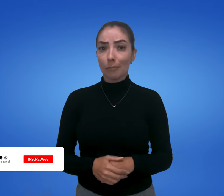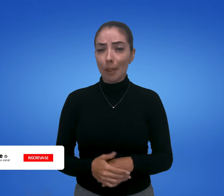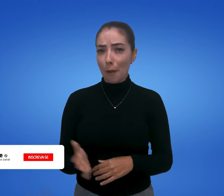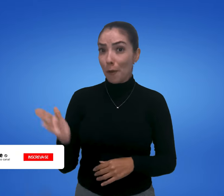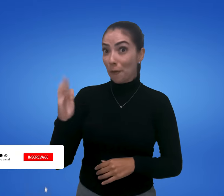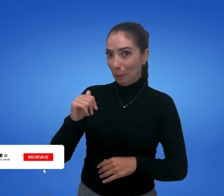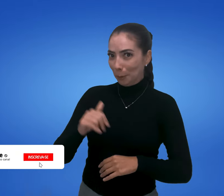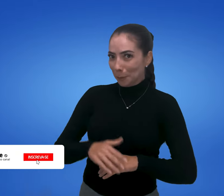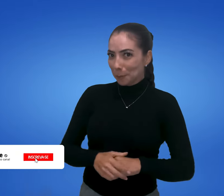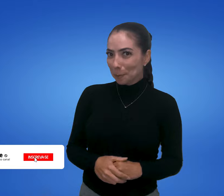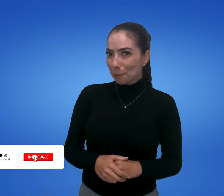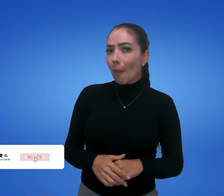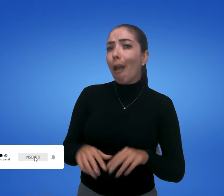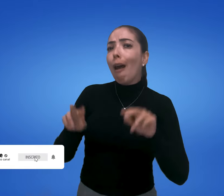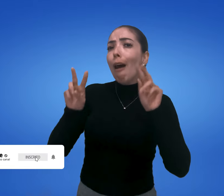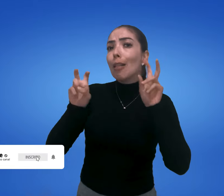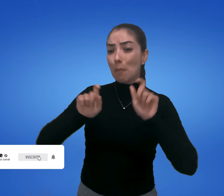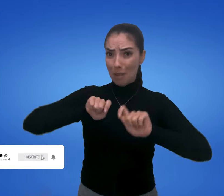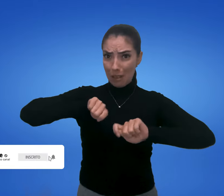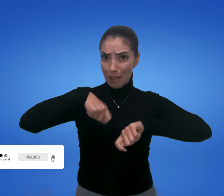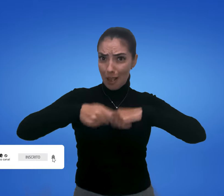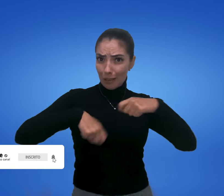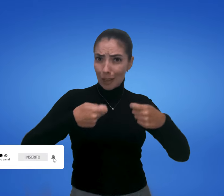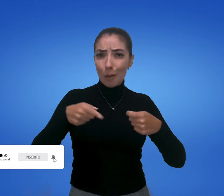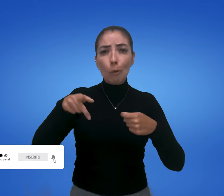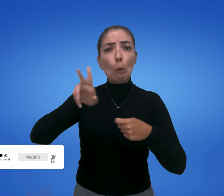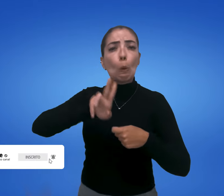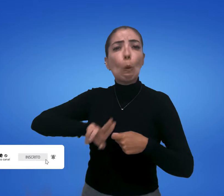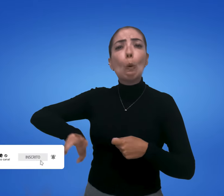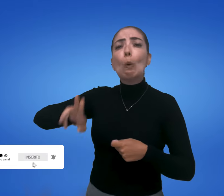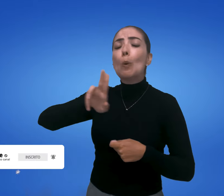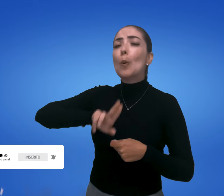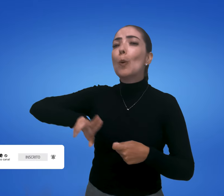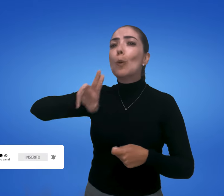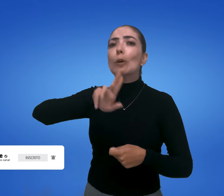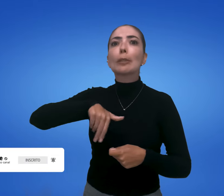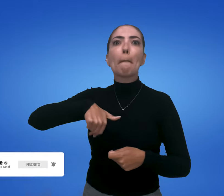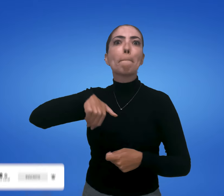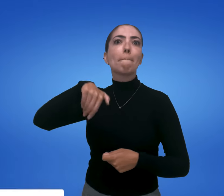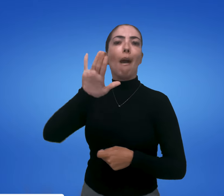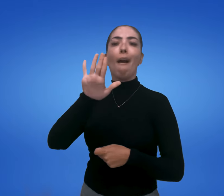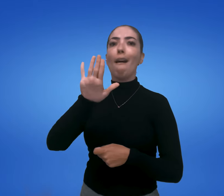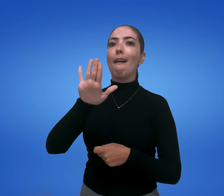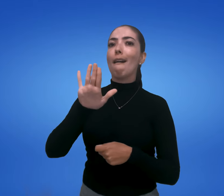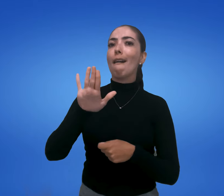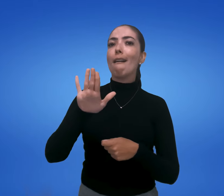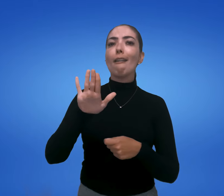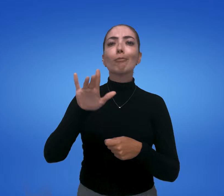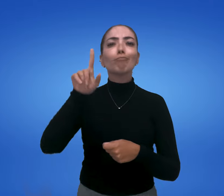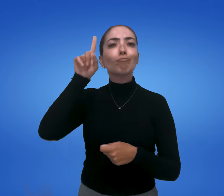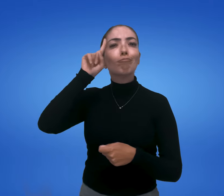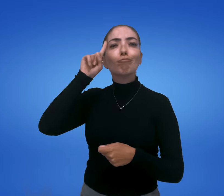vamos lá e vamos aprender os principais sinais utilizados no nosso dia-a-dia